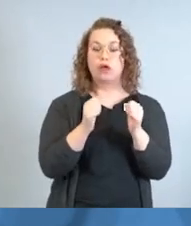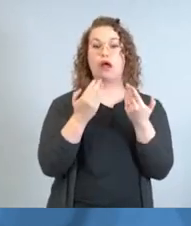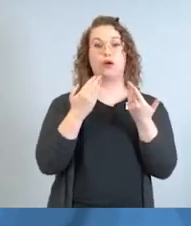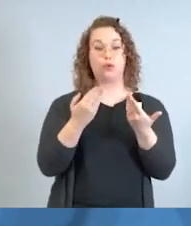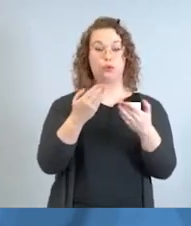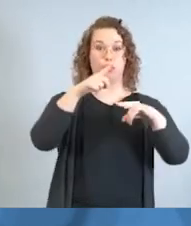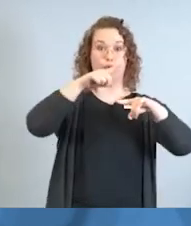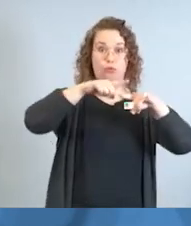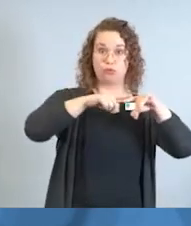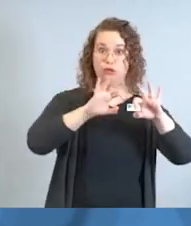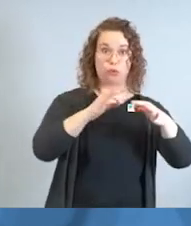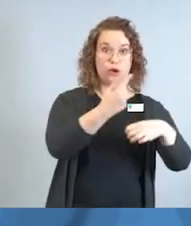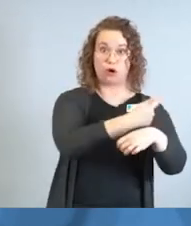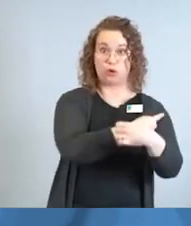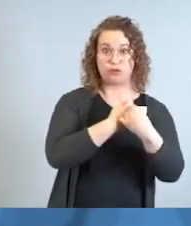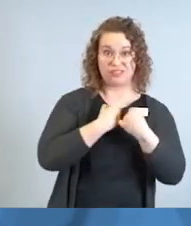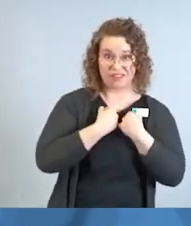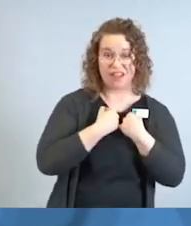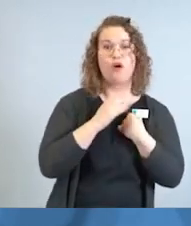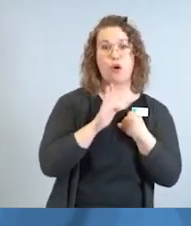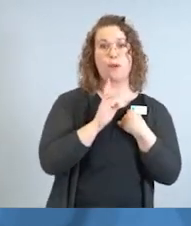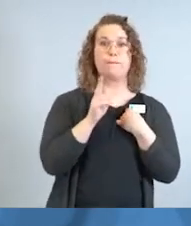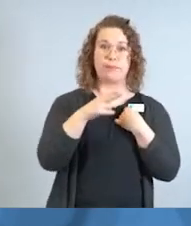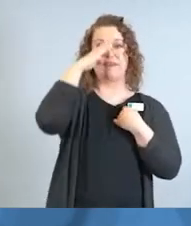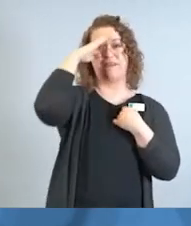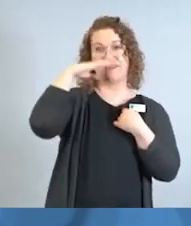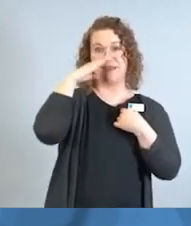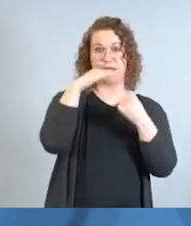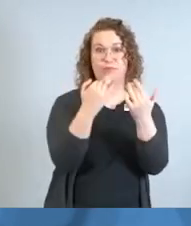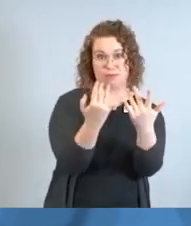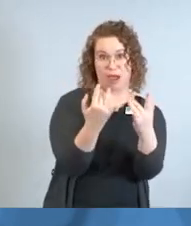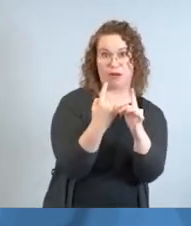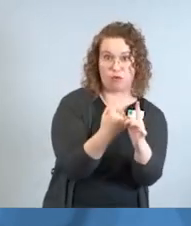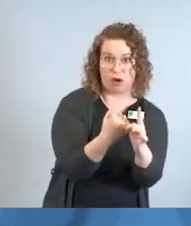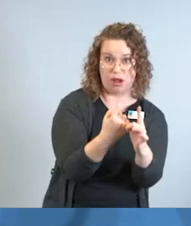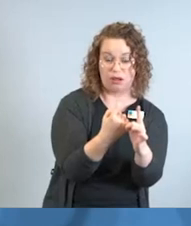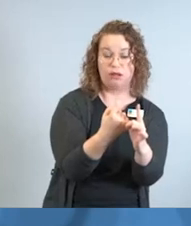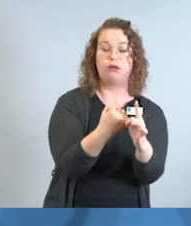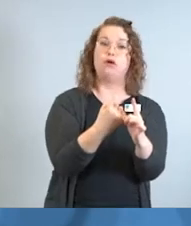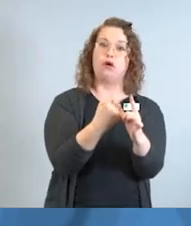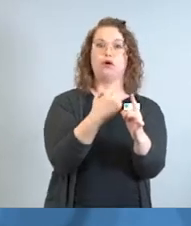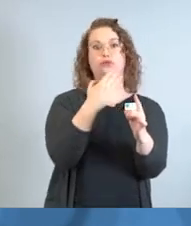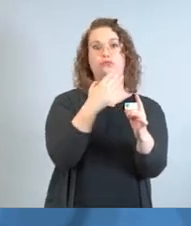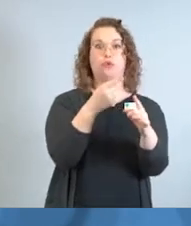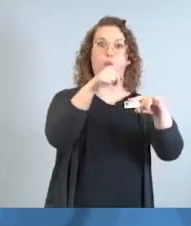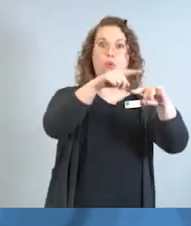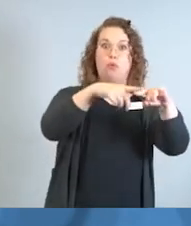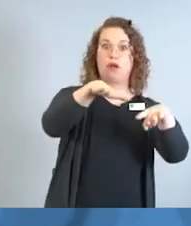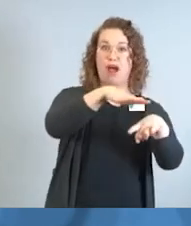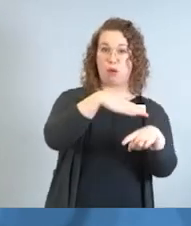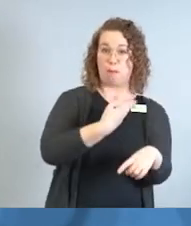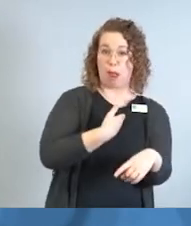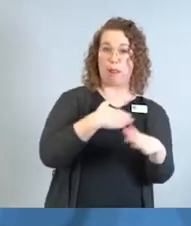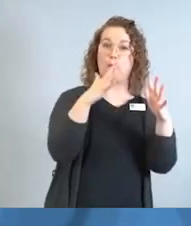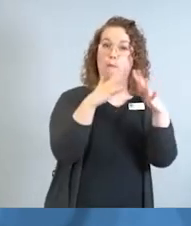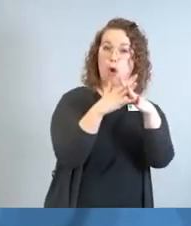joten jos on sellainen kunta, jossa on runsaasti mökkiläisiä suhteessa kunnan asukkaisiin, voi tulla viiveitä,